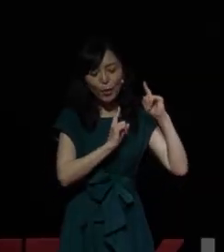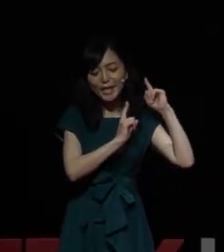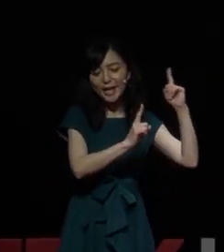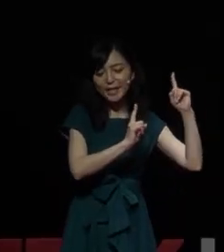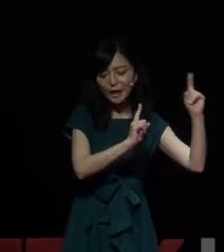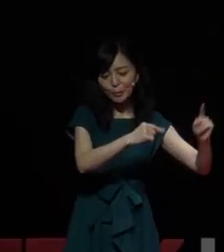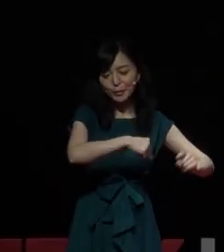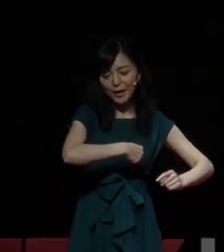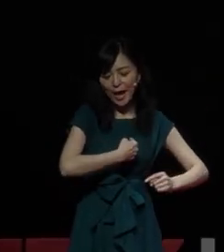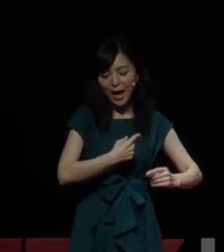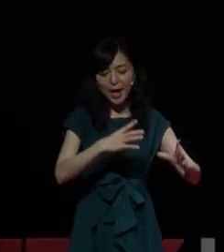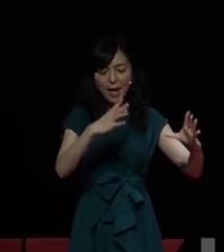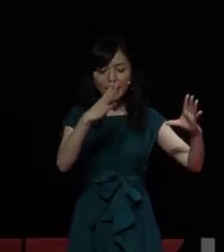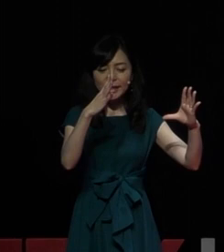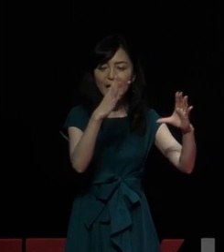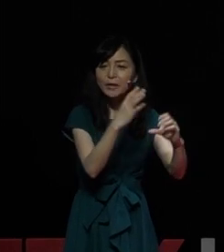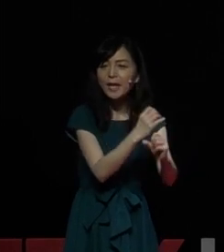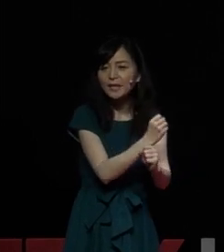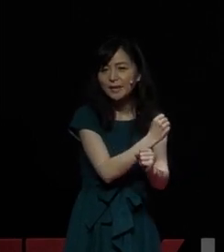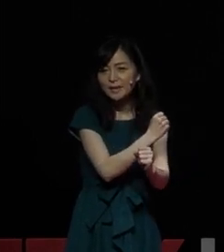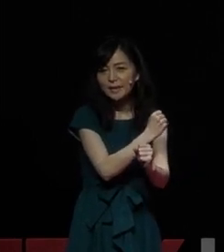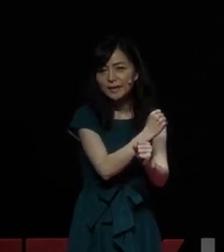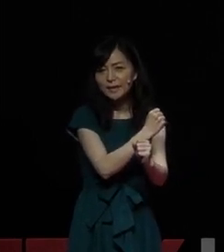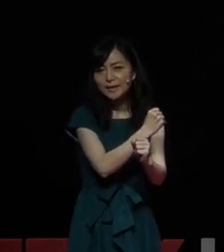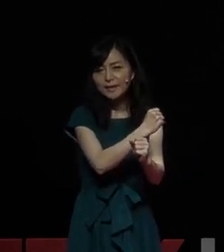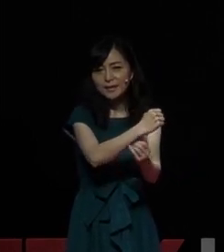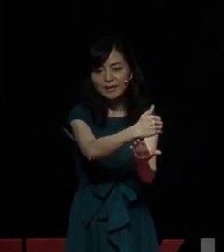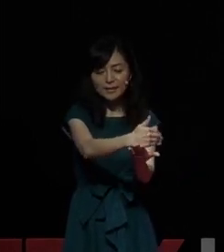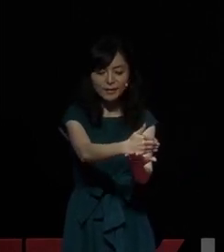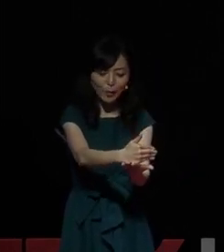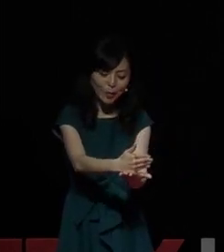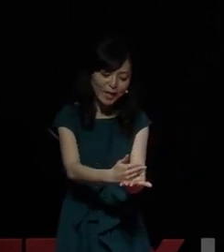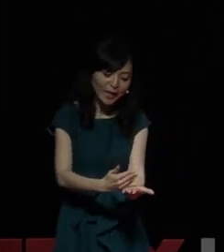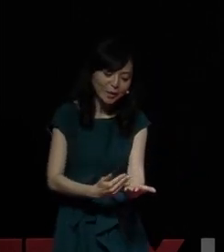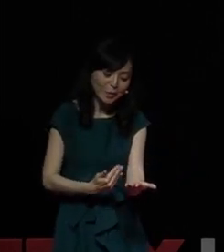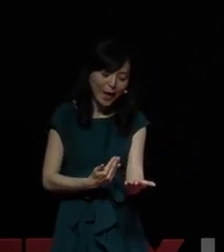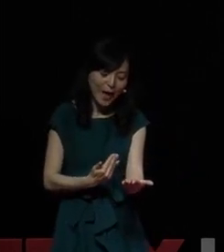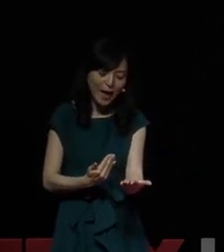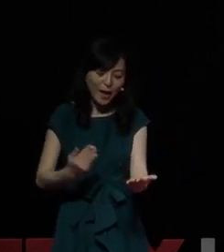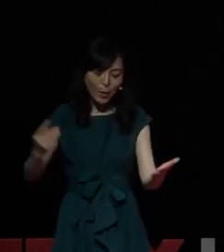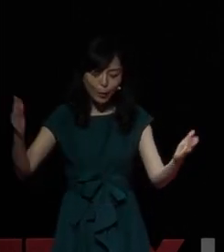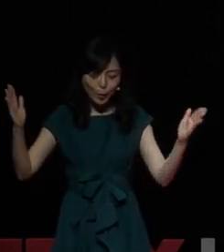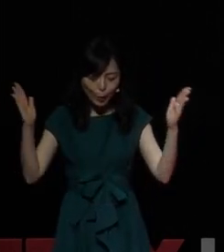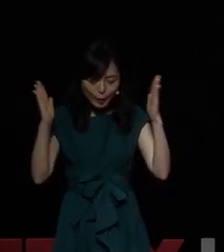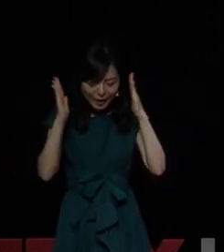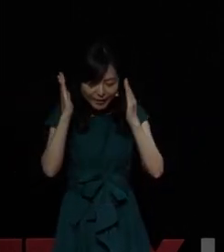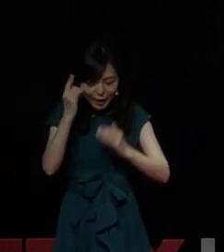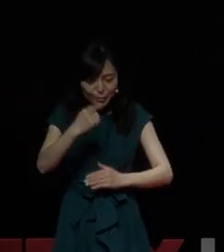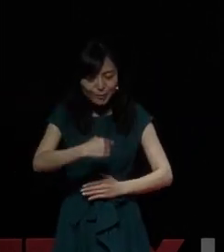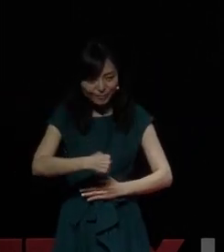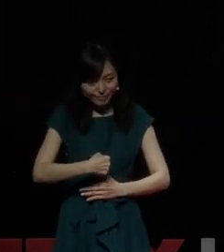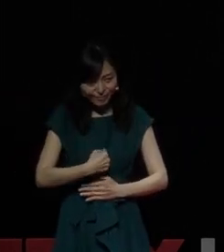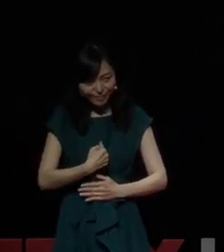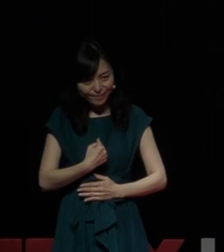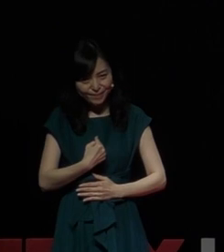La yo que podía escuchar desapareció, y quien quedó era yo sin poder escuchar.